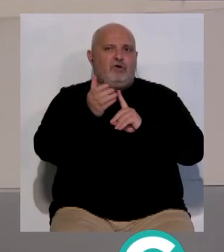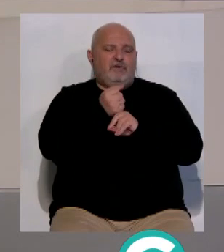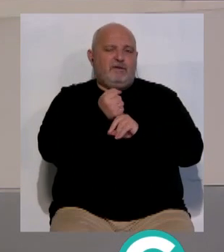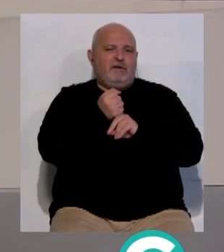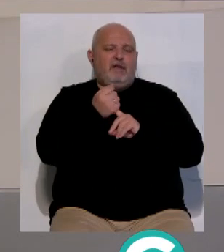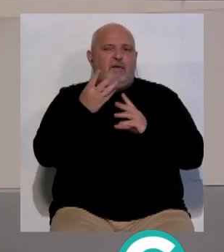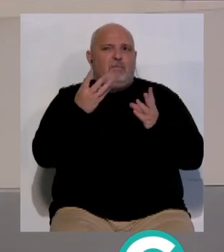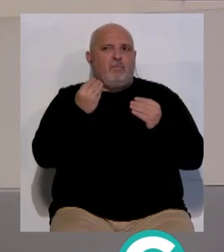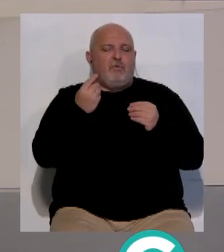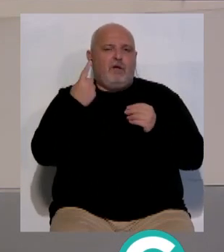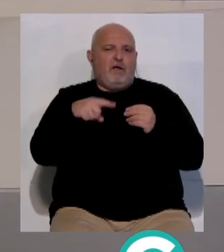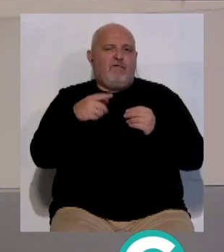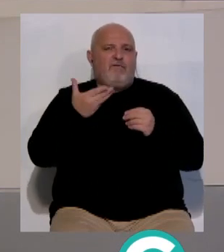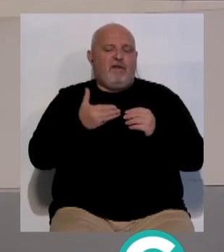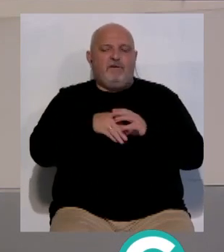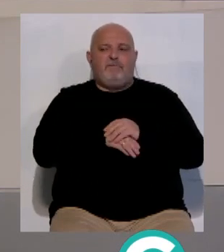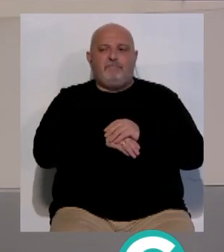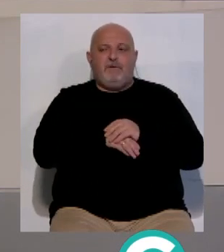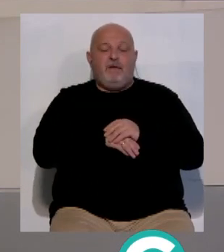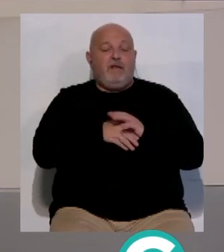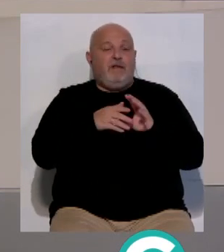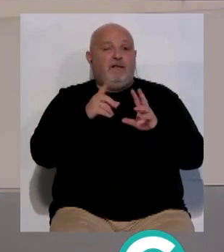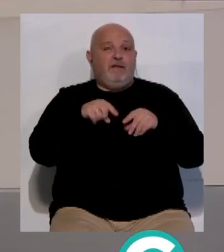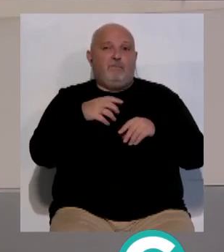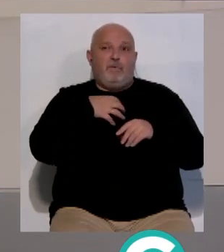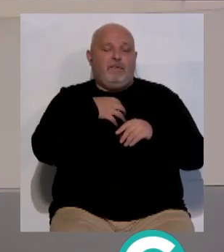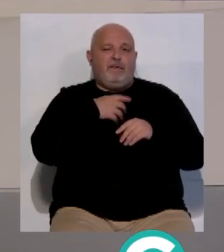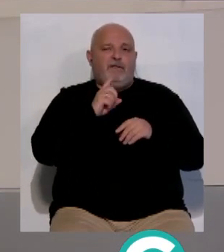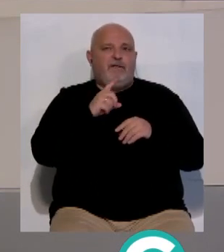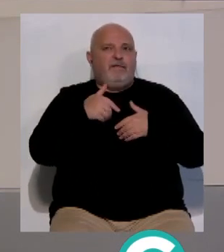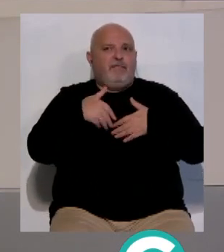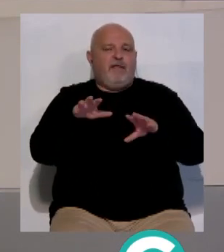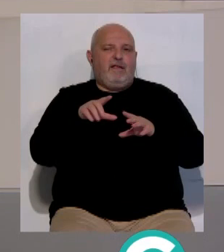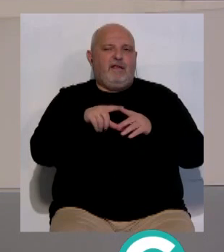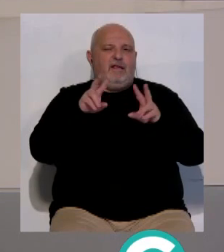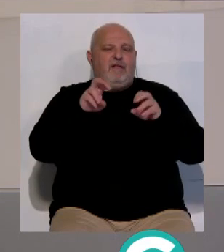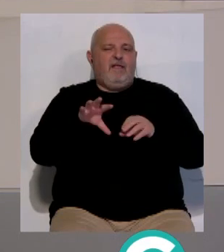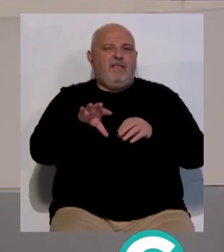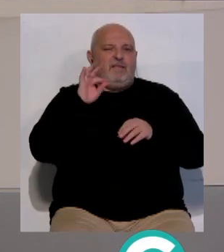muchísimo valor pero como decimos no puede dejar a un lado esa decisión arbitral que impidió que